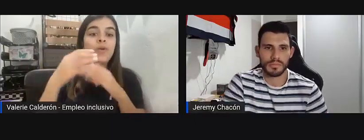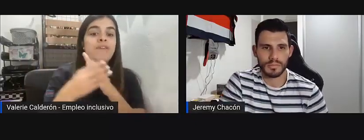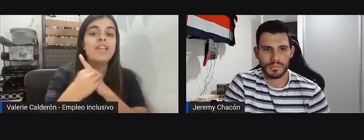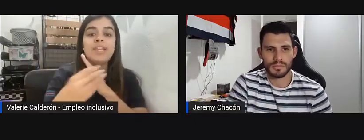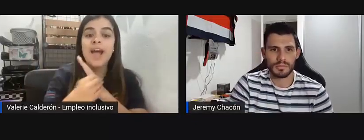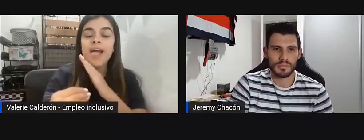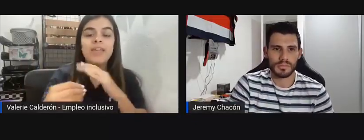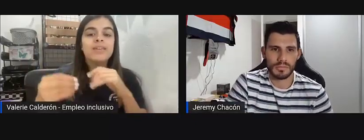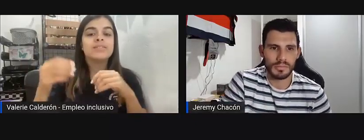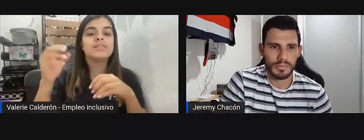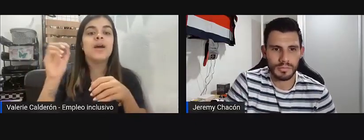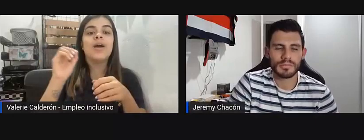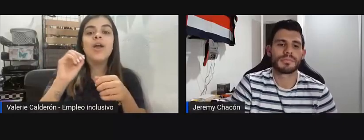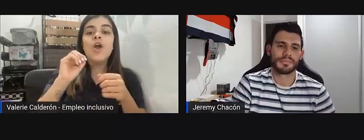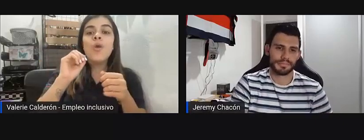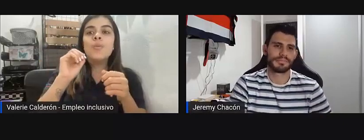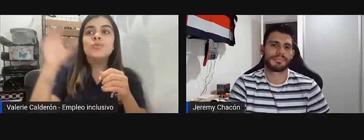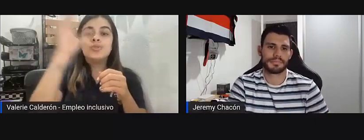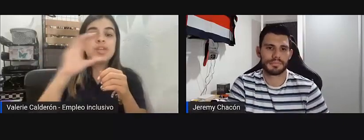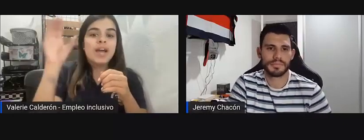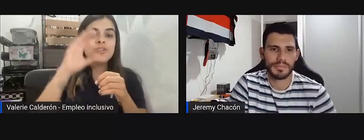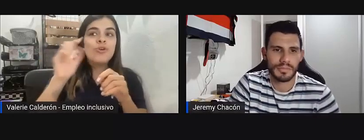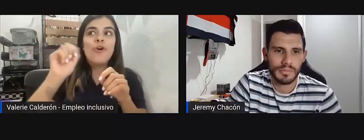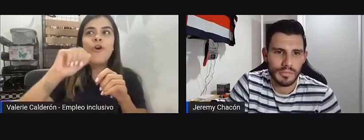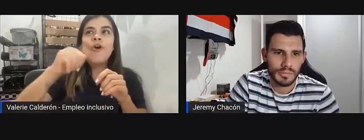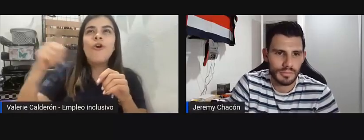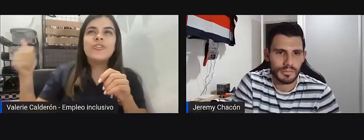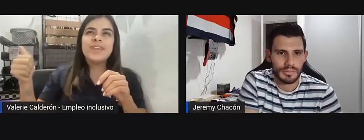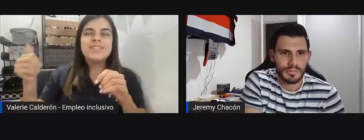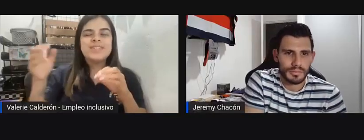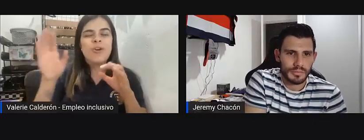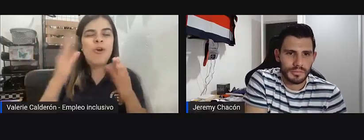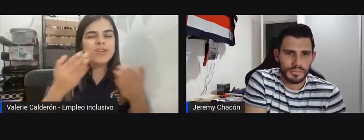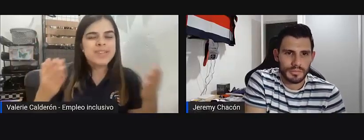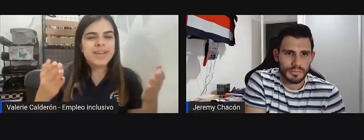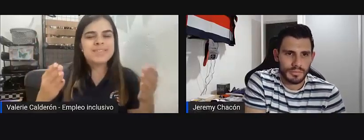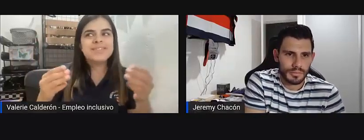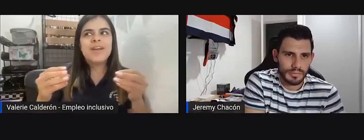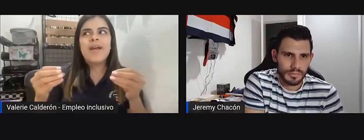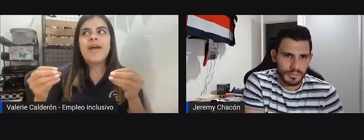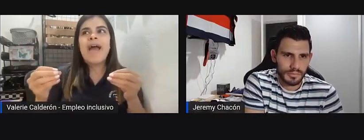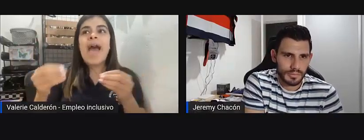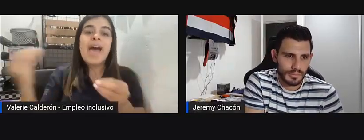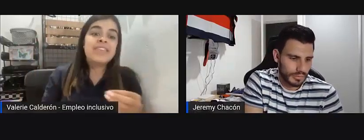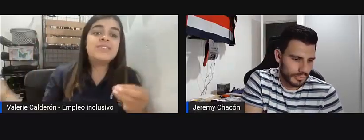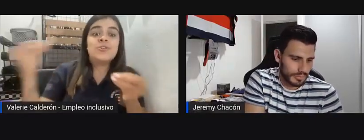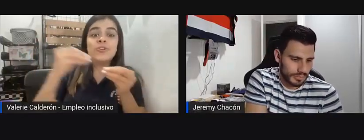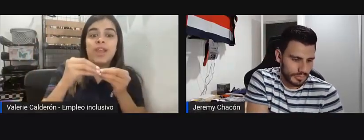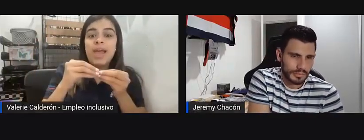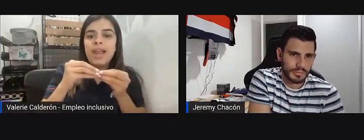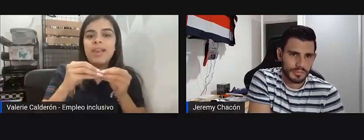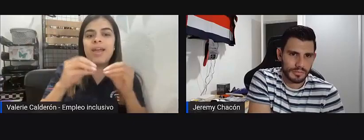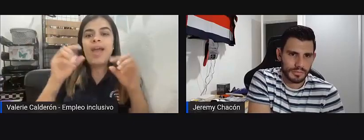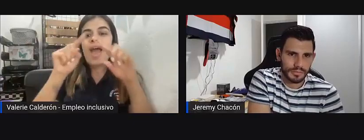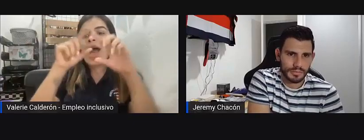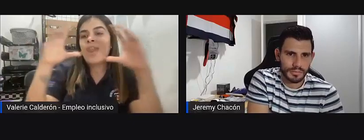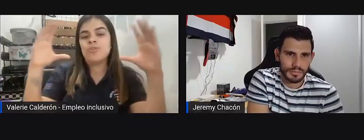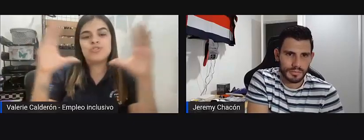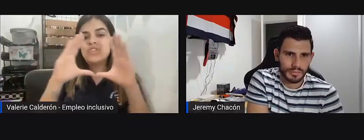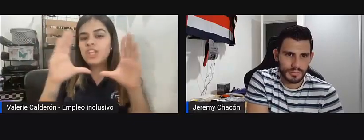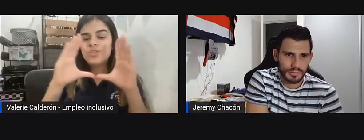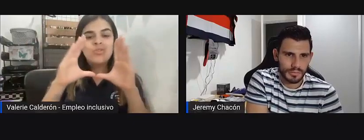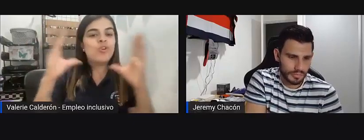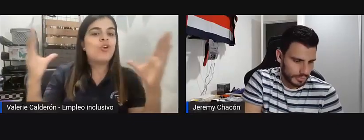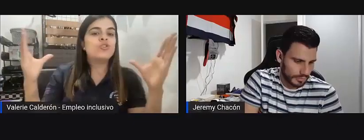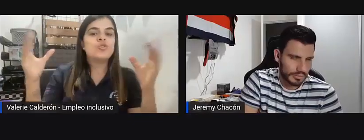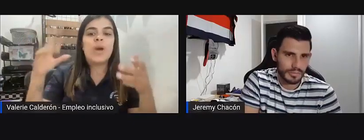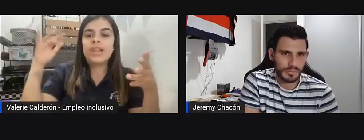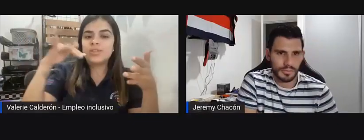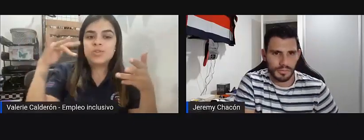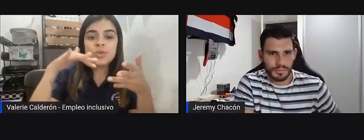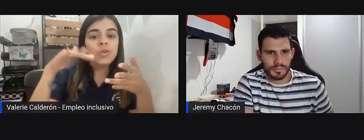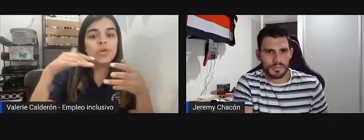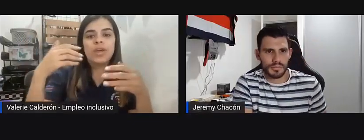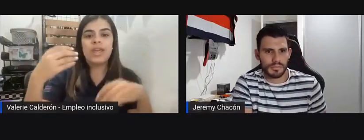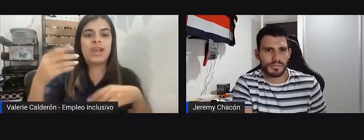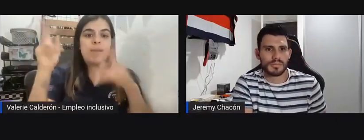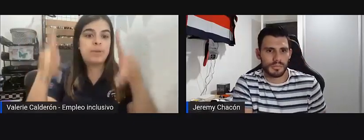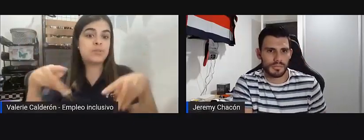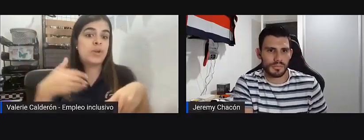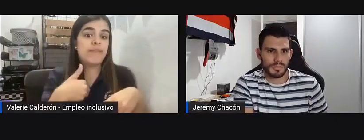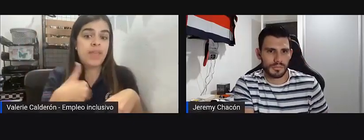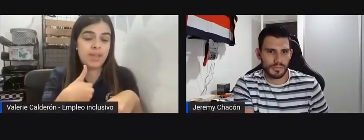habilidades están buscando otras cosas adicional a los títulos o al estudio que la persona tenga